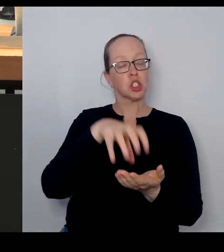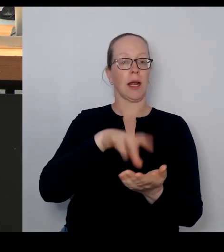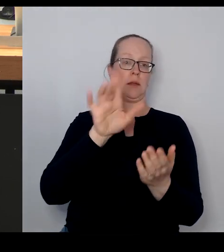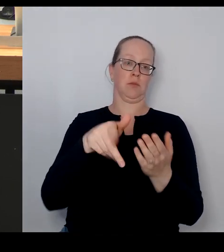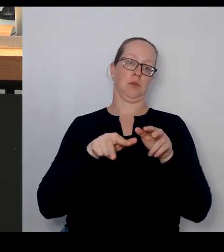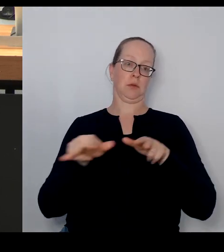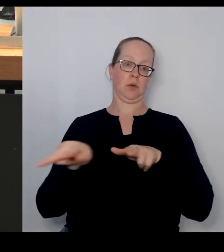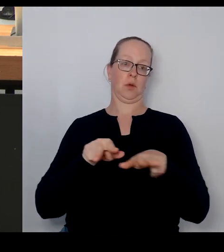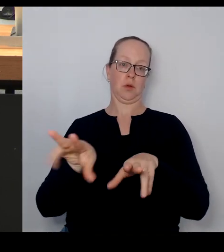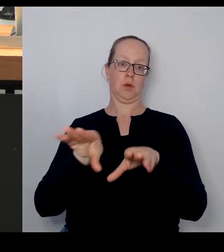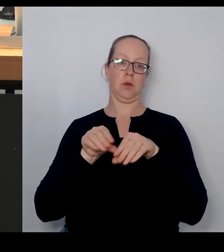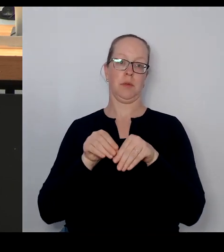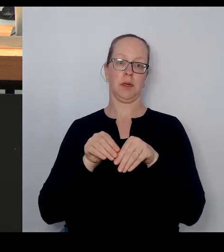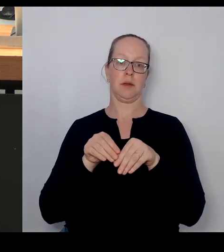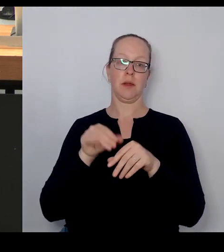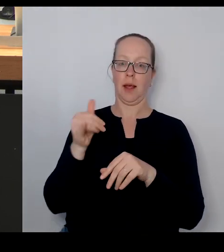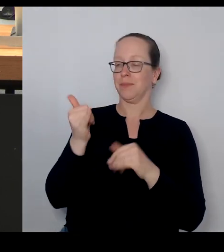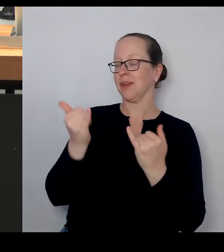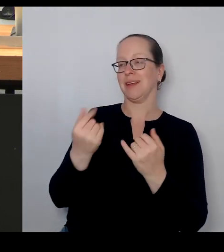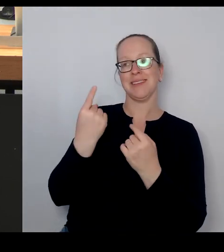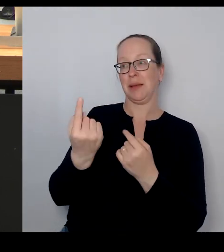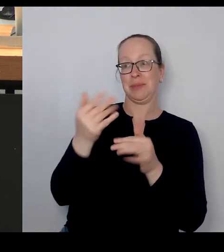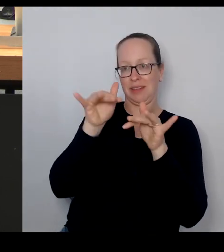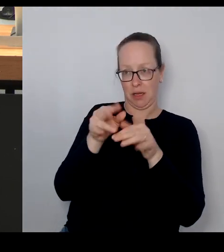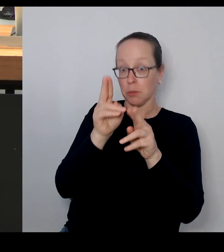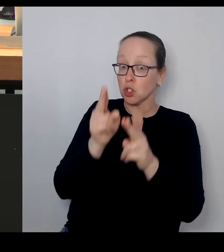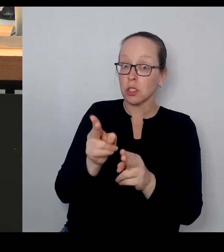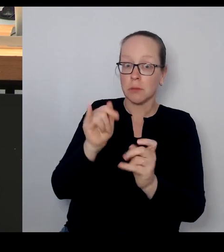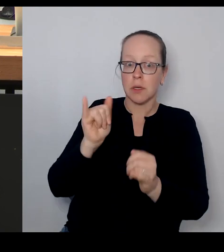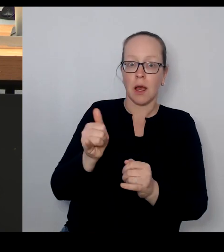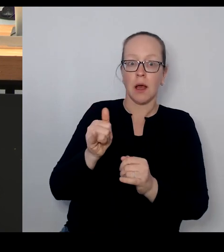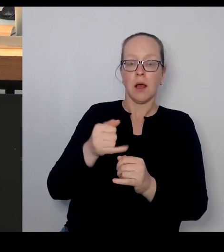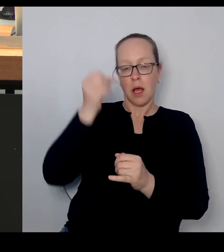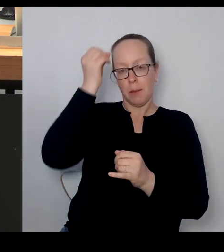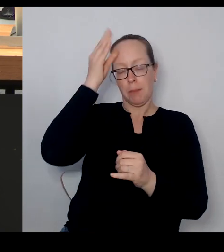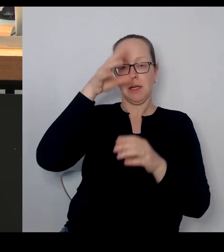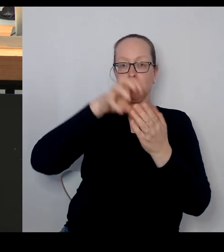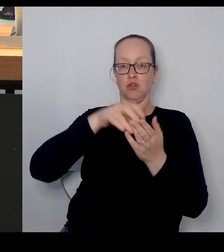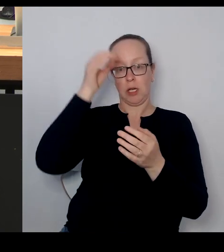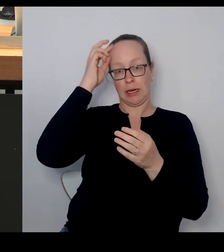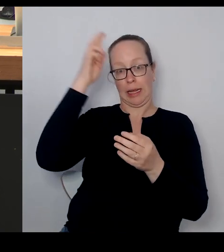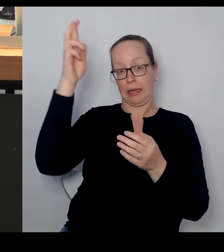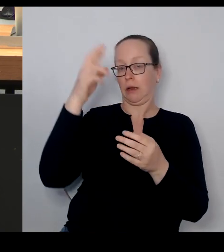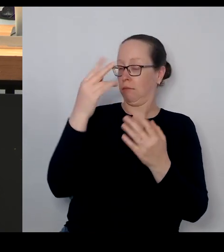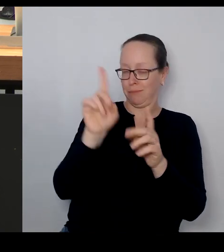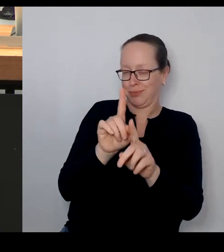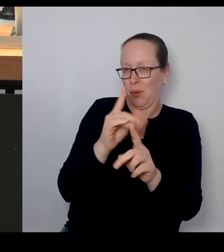Auch ohne Zutun. Von Frau Giffey hatten wir unter Rot Grün Rot die schrittweise Kommunalisierung ab 2023